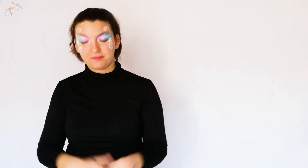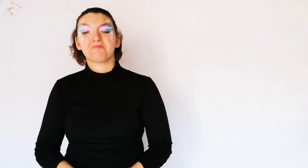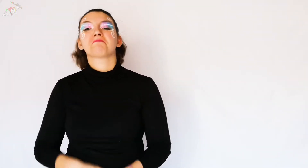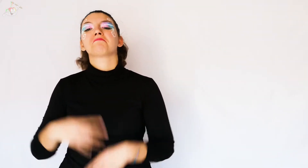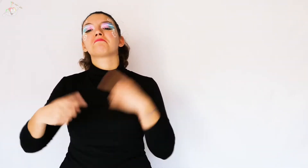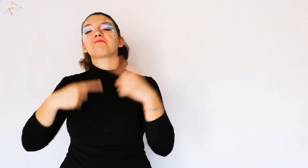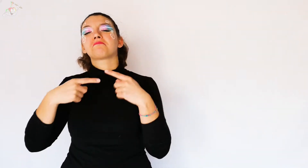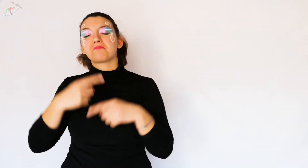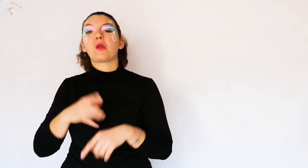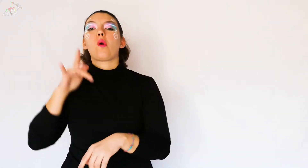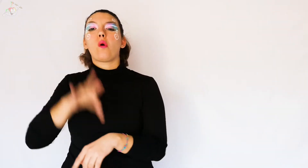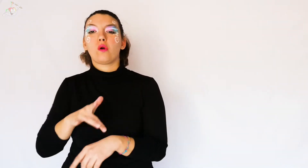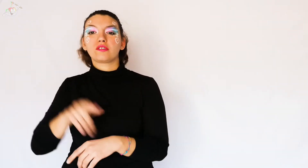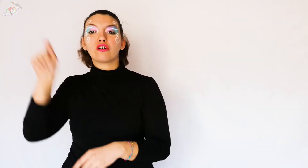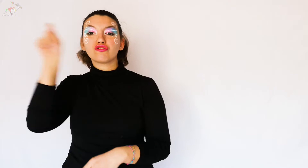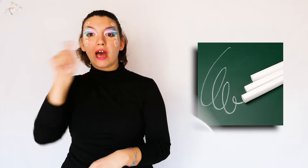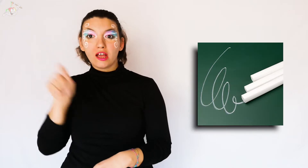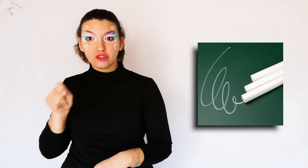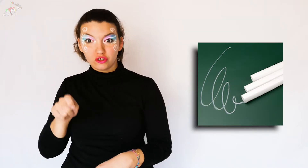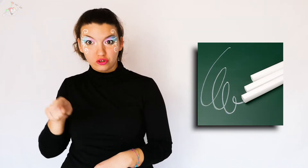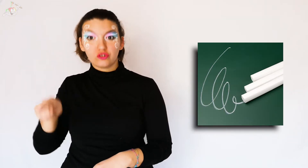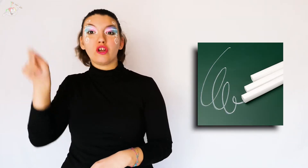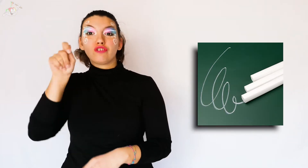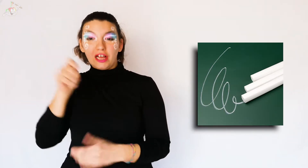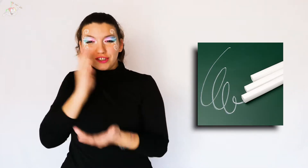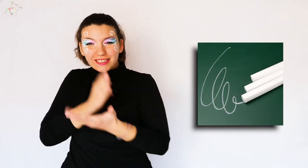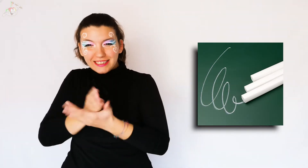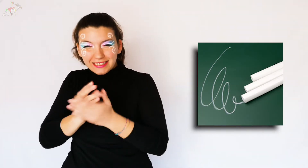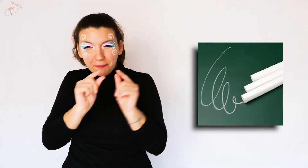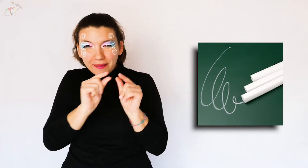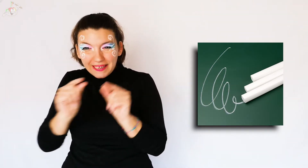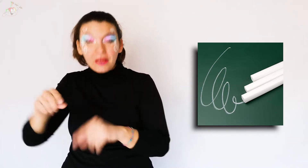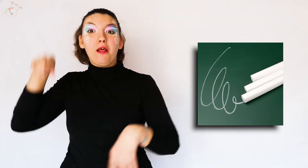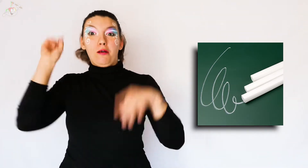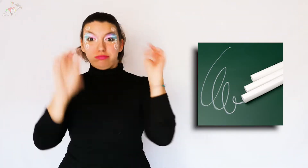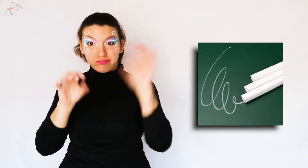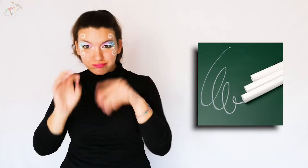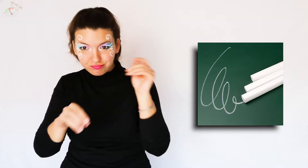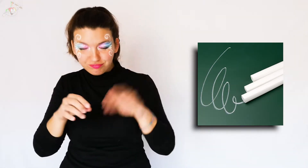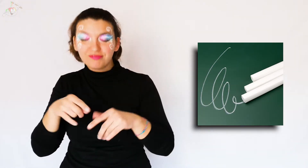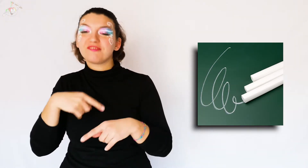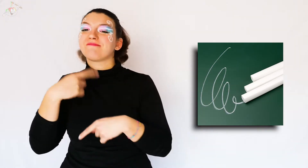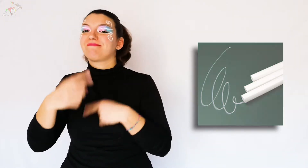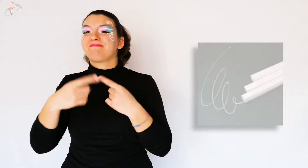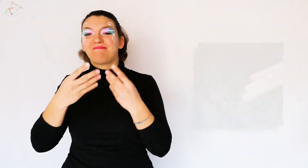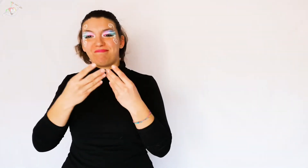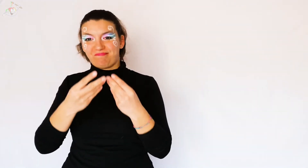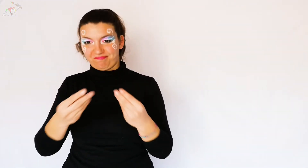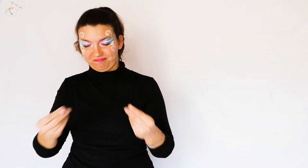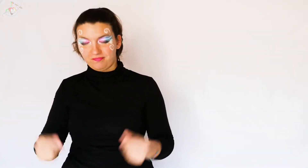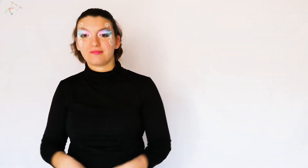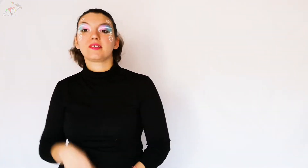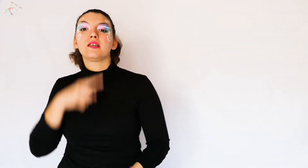Poi veniva lanciato il gesso fatto a pezzetti, ma anche questo scomparve.